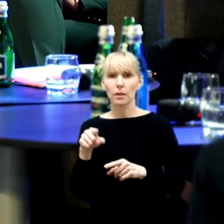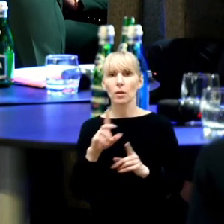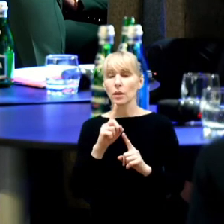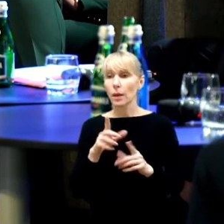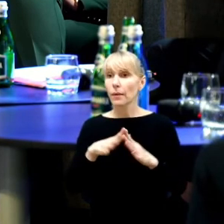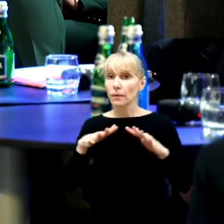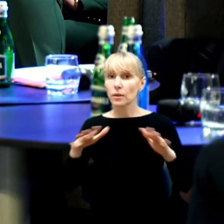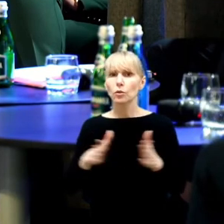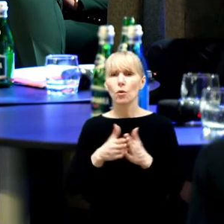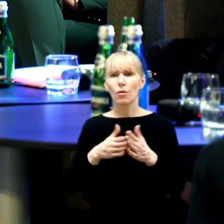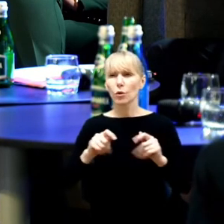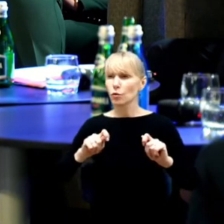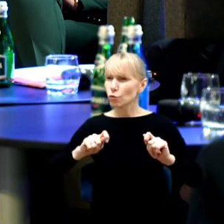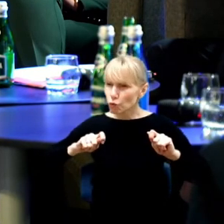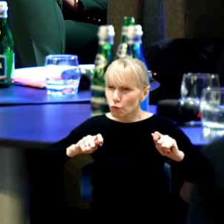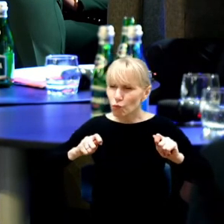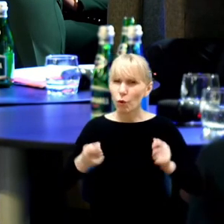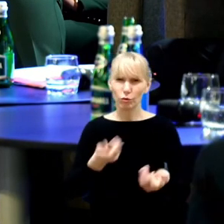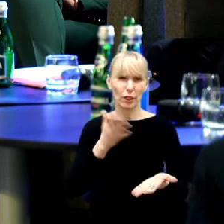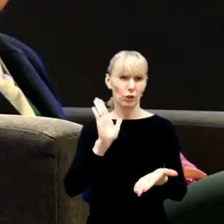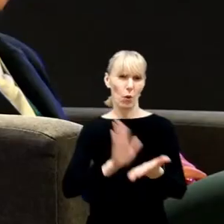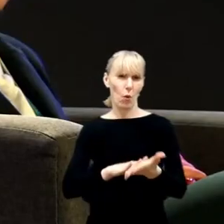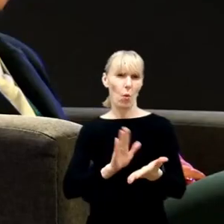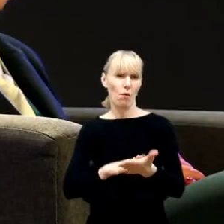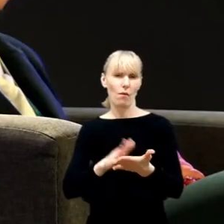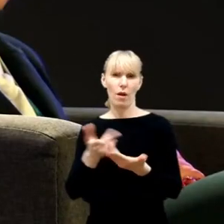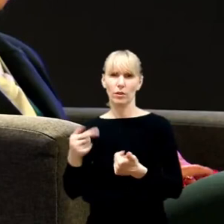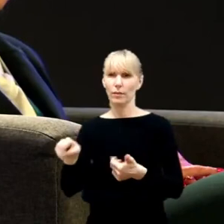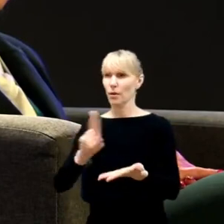nawet jakbyśmy mogli do tego, żeby oni płacili takie pieniądze.